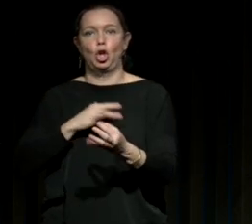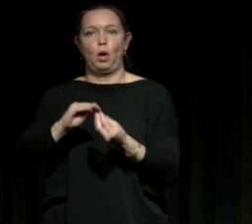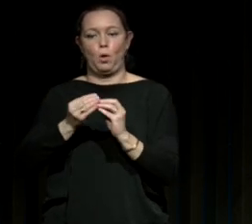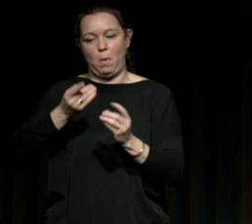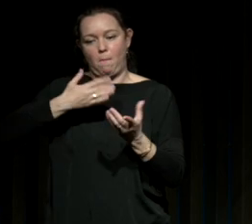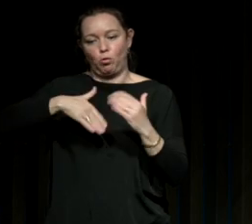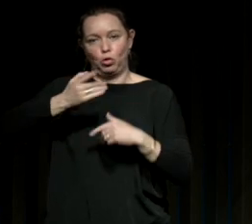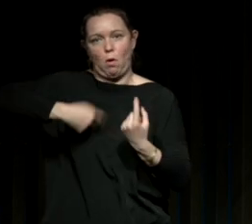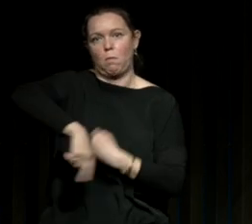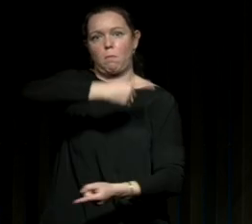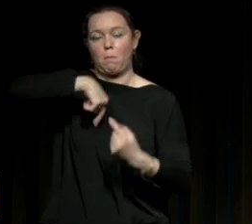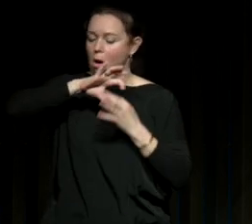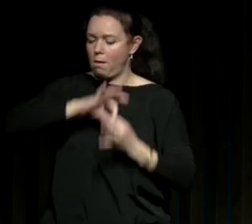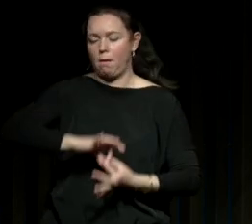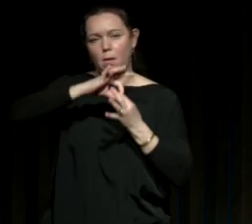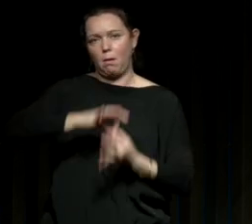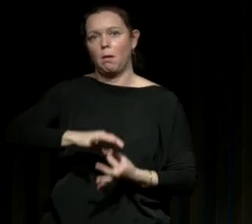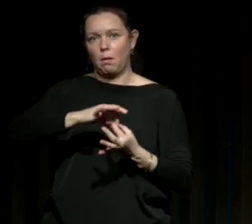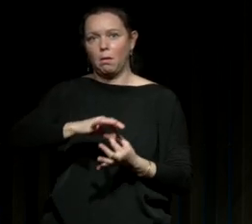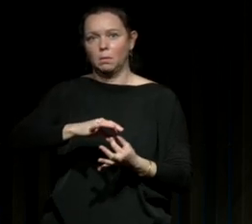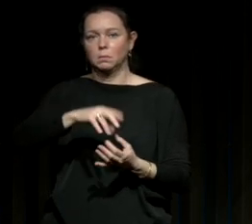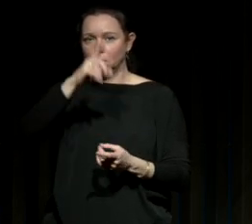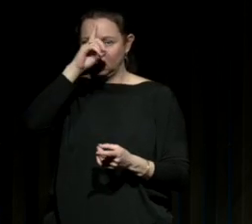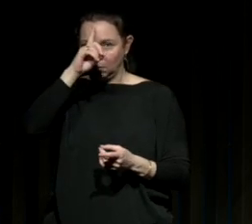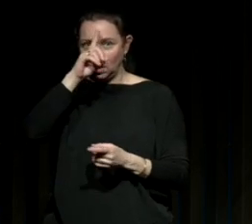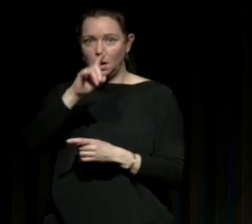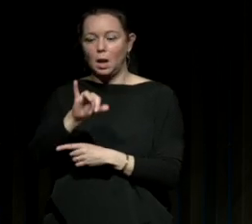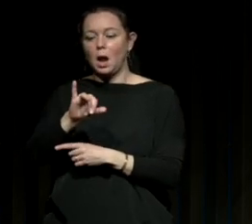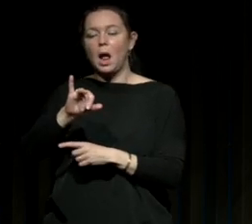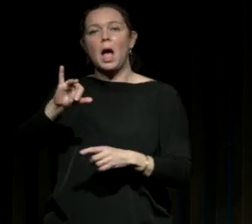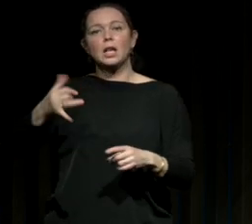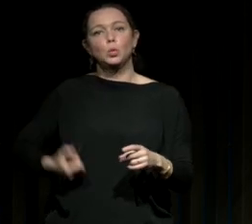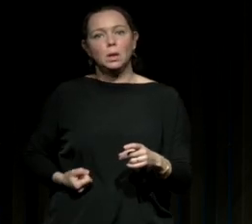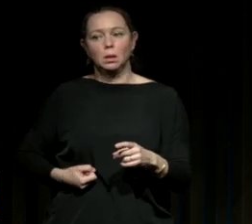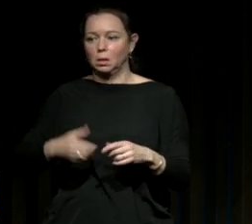il est associé à au fait d'avoir une insuline qui marche moins bien une moins bonne sensibilité à